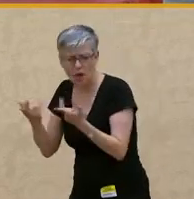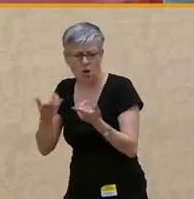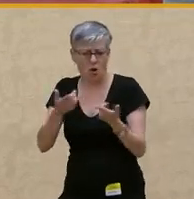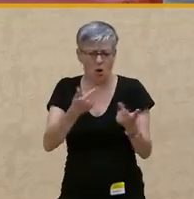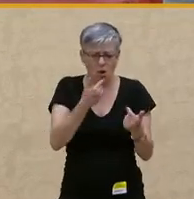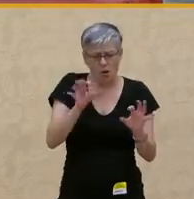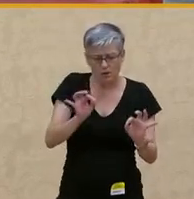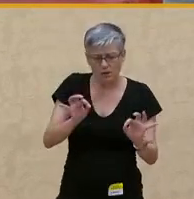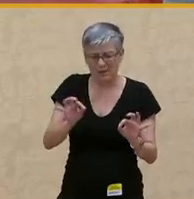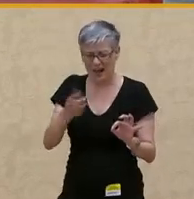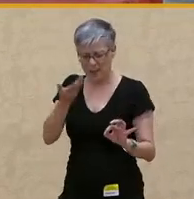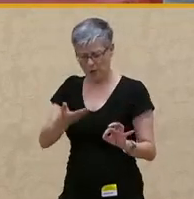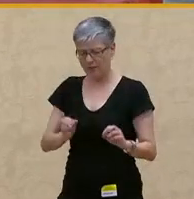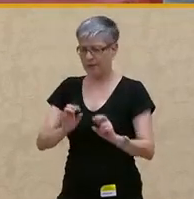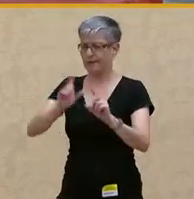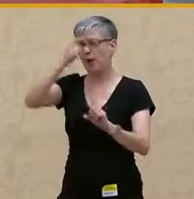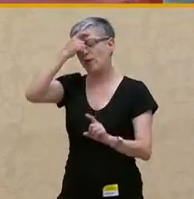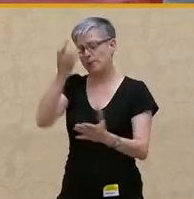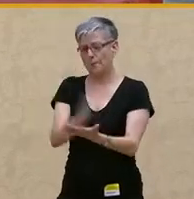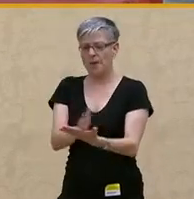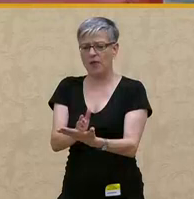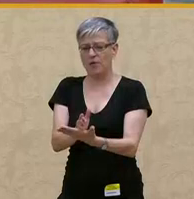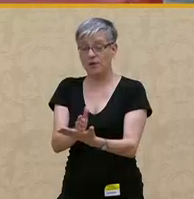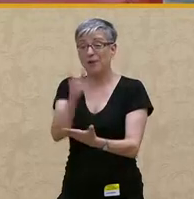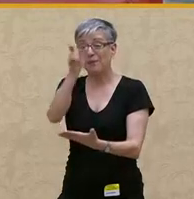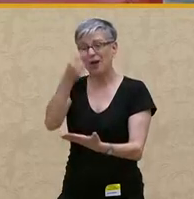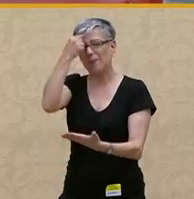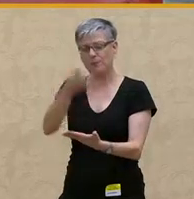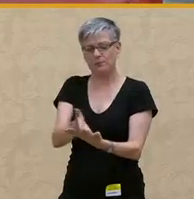importancia de la mediación: de personas que sepan mediar y que sepan hacer de puentes en